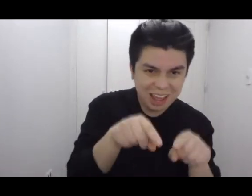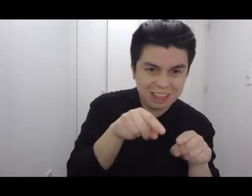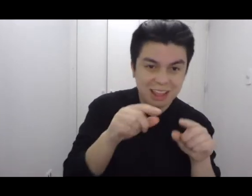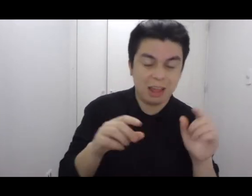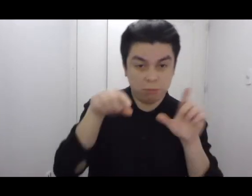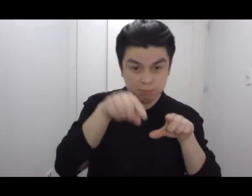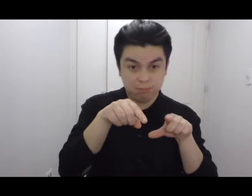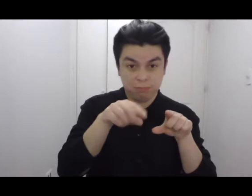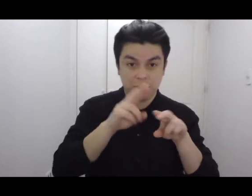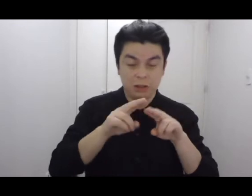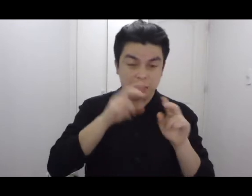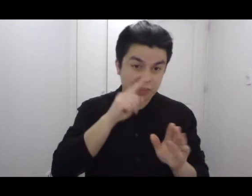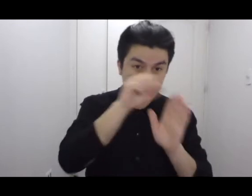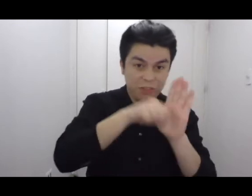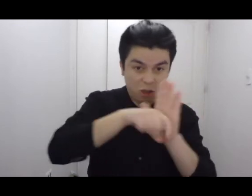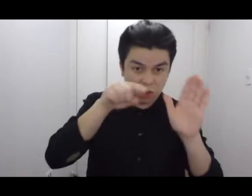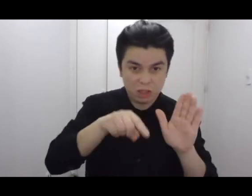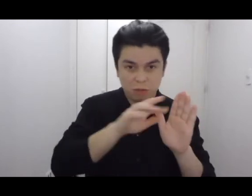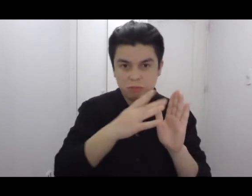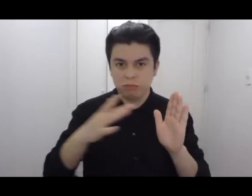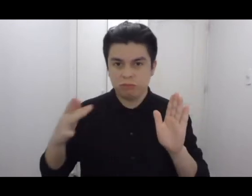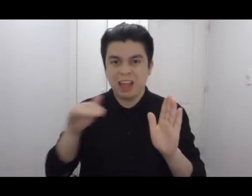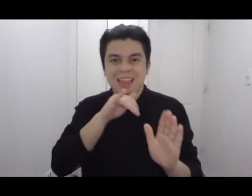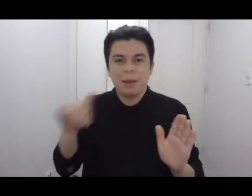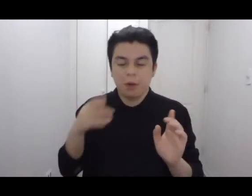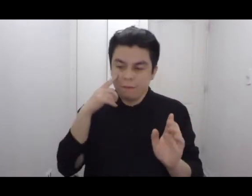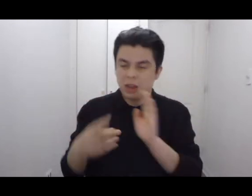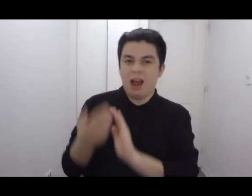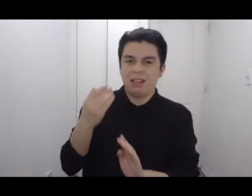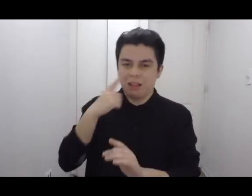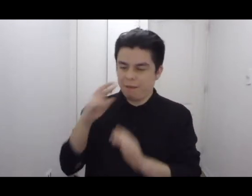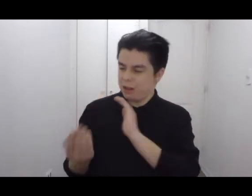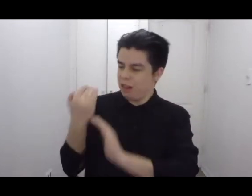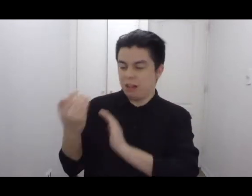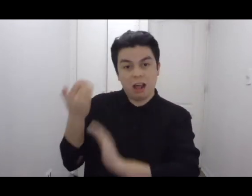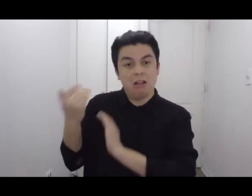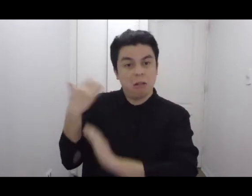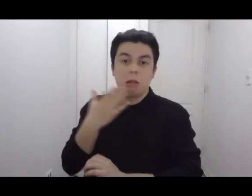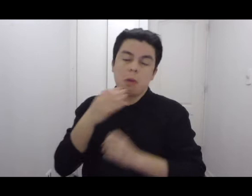que más les interese, si es que no quieren verlos todos, pero yo les recomiendo que los vean todos - véanlos todos